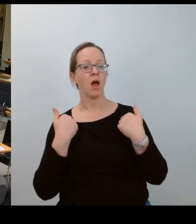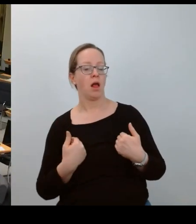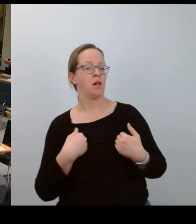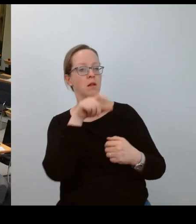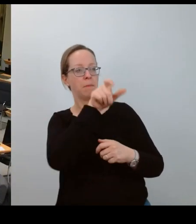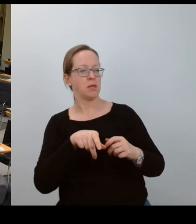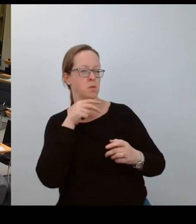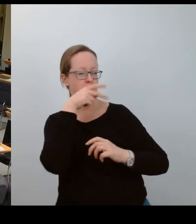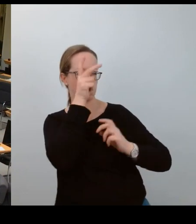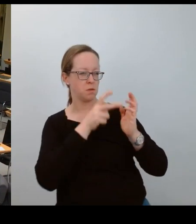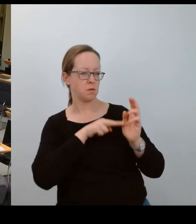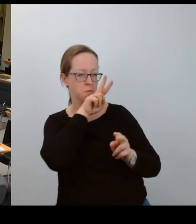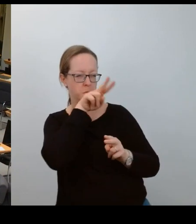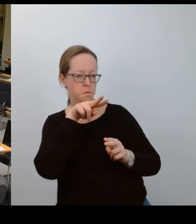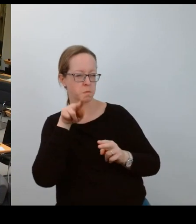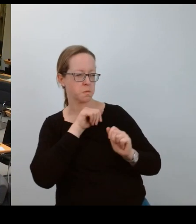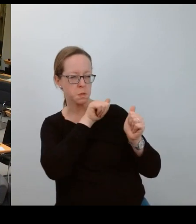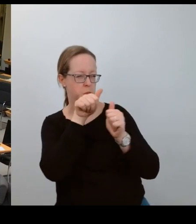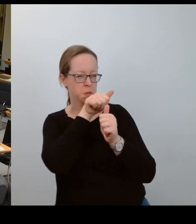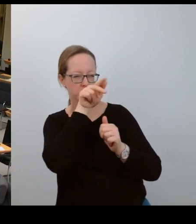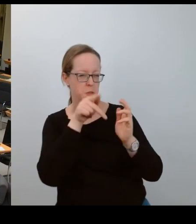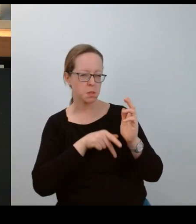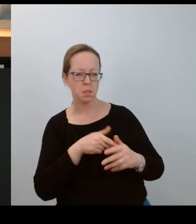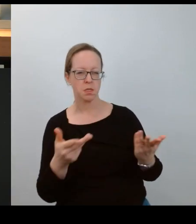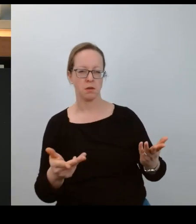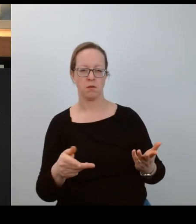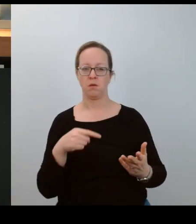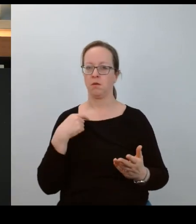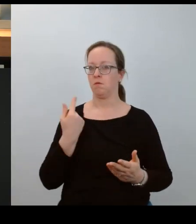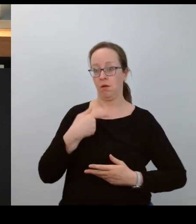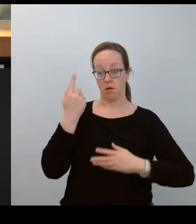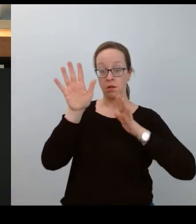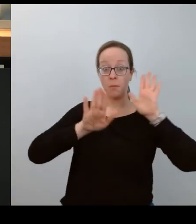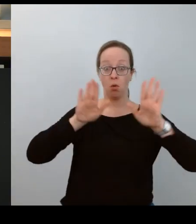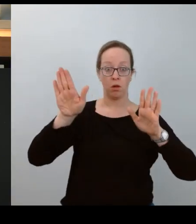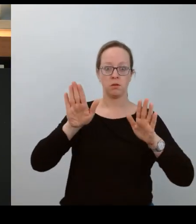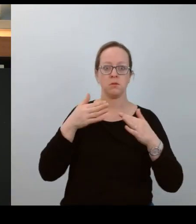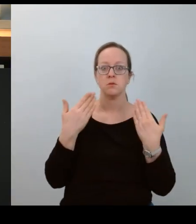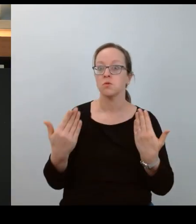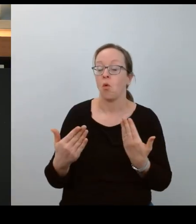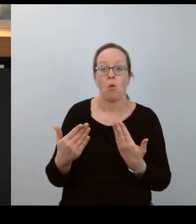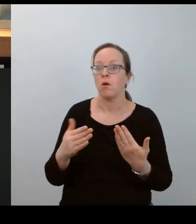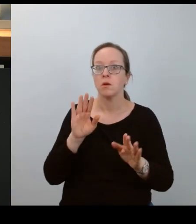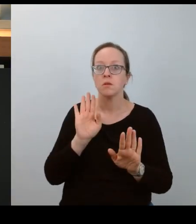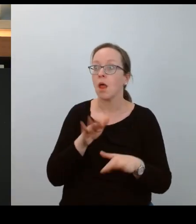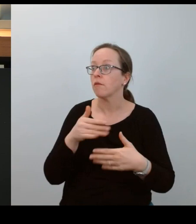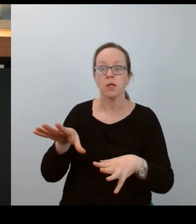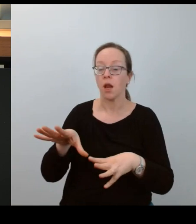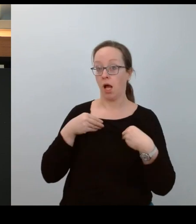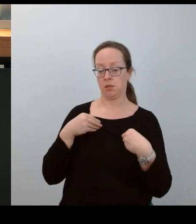Dass wir das auch bei uns ernst nehmen müssen, zeigt e aktuelle Diskussion um die Kontrolle sämtlicher Chat-Gespräche,